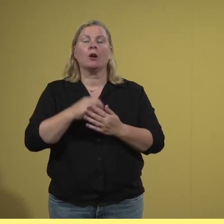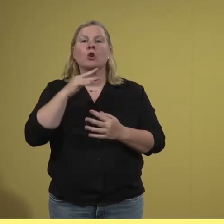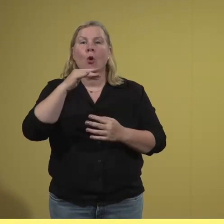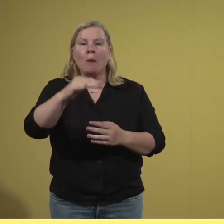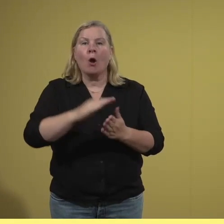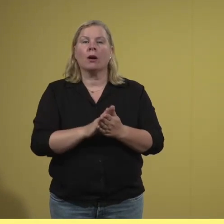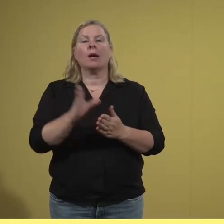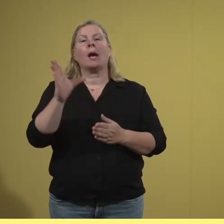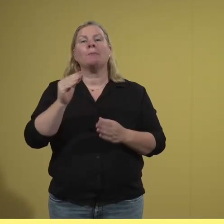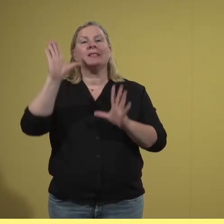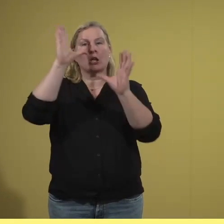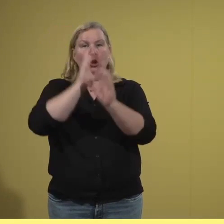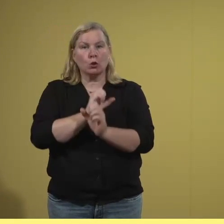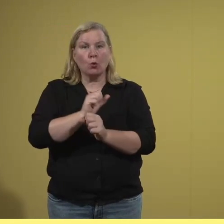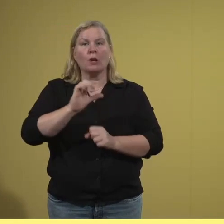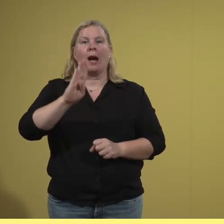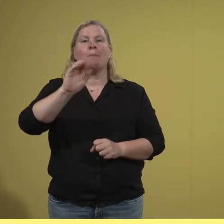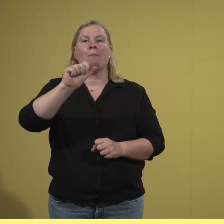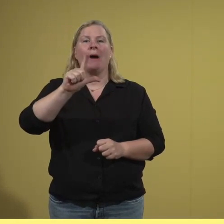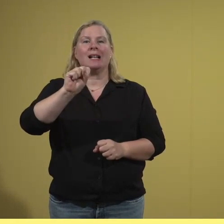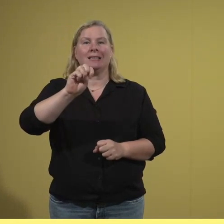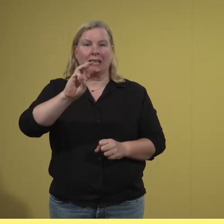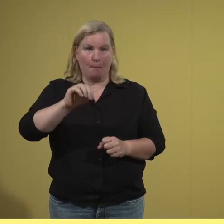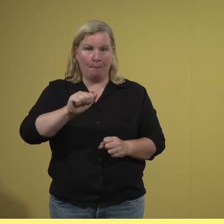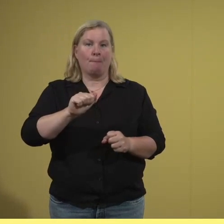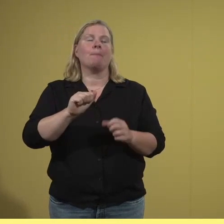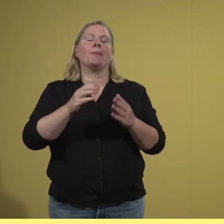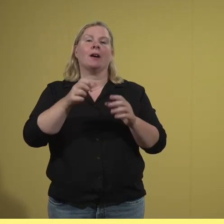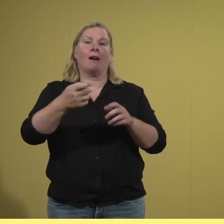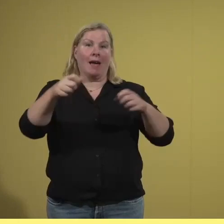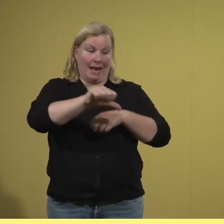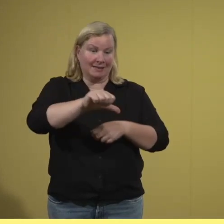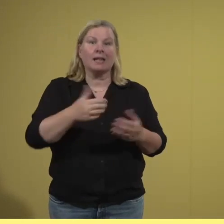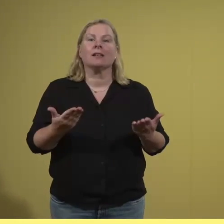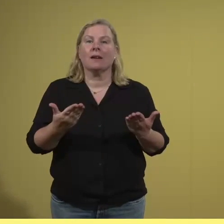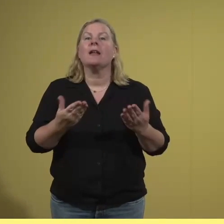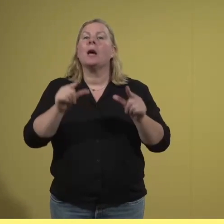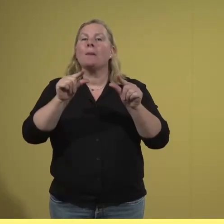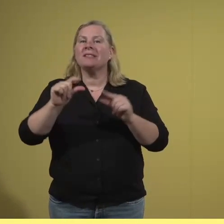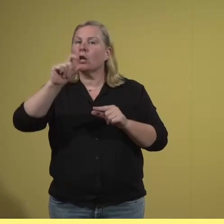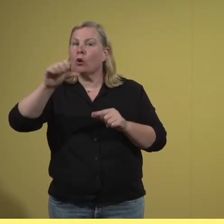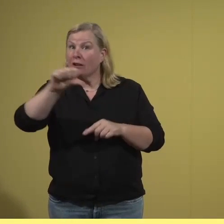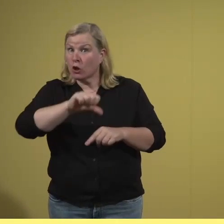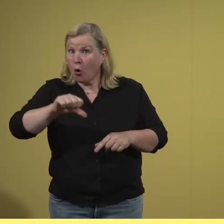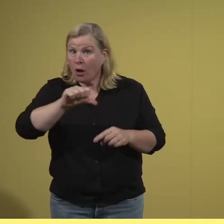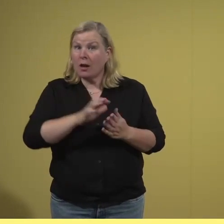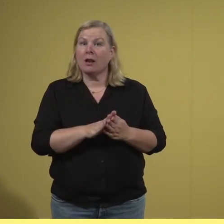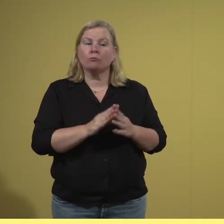bisschen Aceton Balsamico, den dunklen Balsamessig. Ein bisschen Olivenöl vorbereitet und als Kontrast,